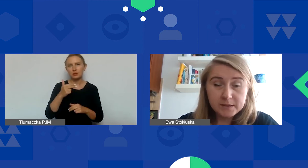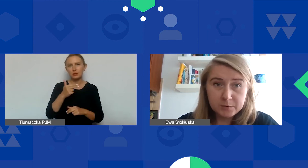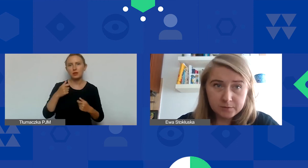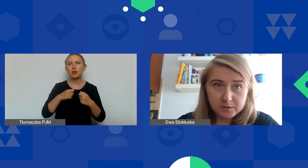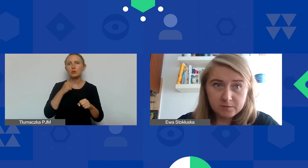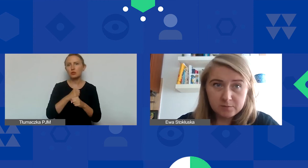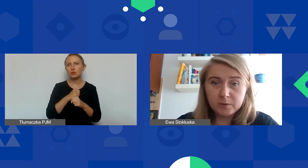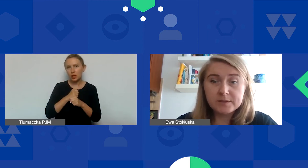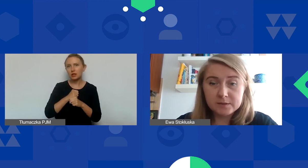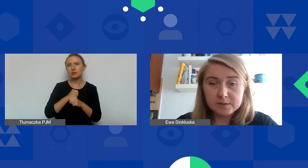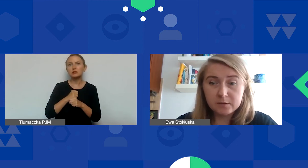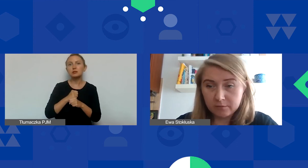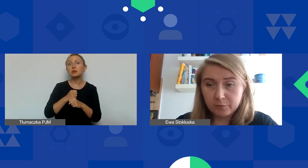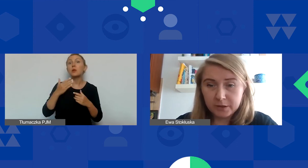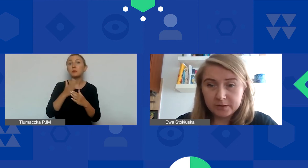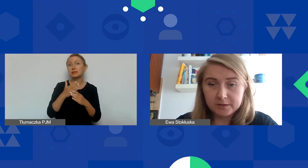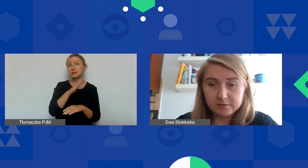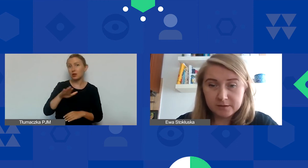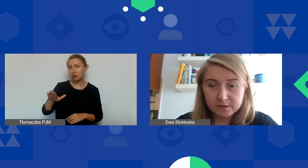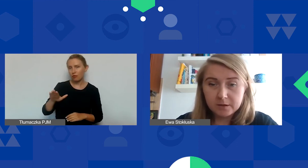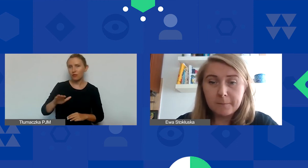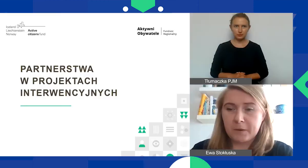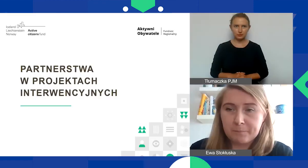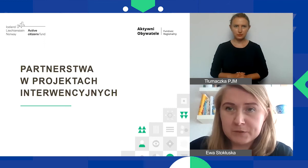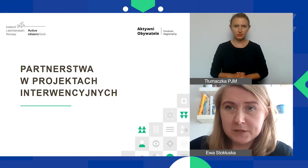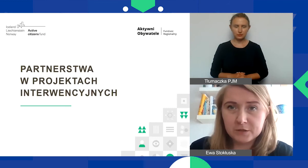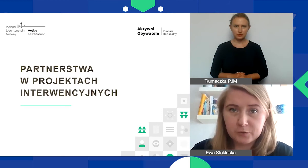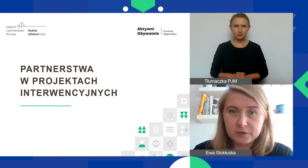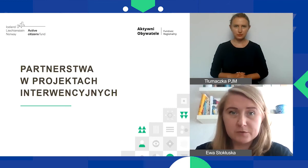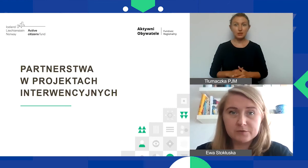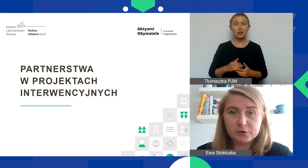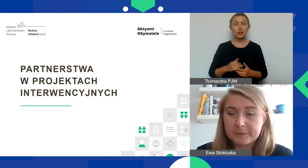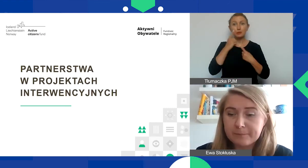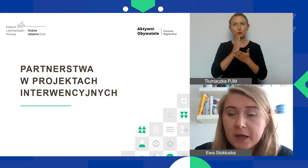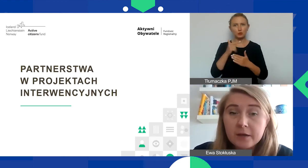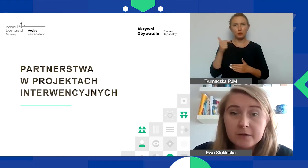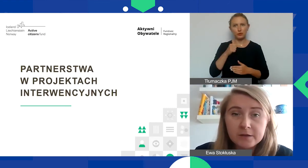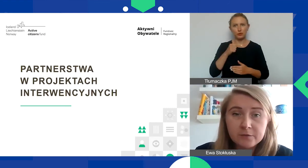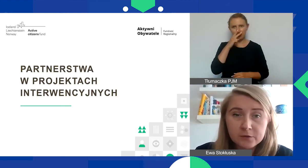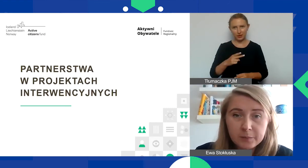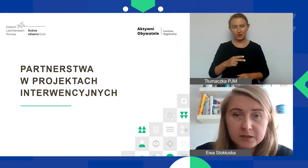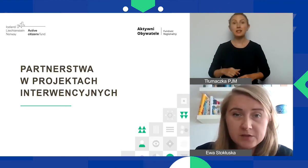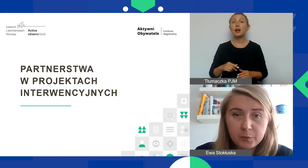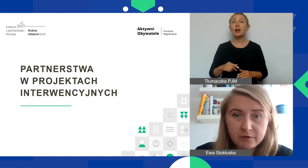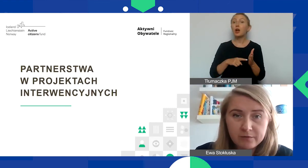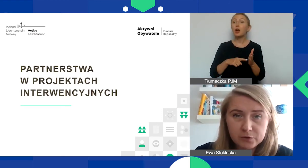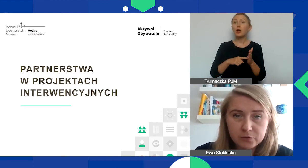współpracy międzynarodowej w projektach interwencyjnych. Myślę, że już powinno być widoczne. Wątek partnerstw pojawiał się już